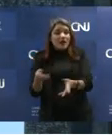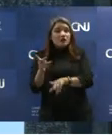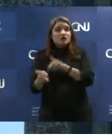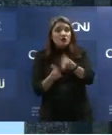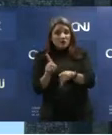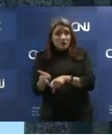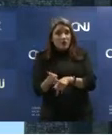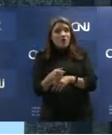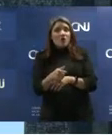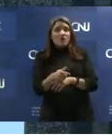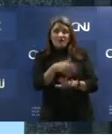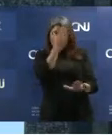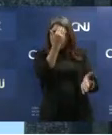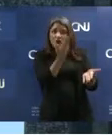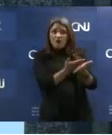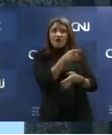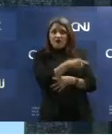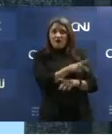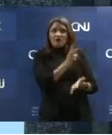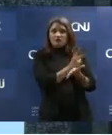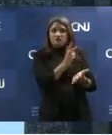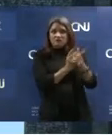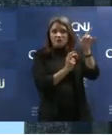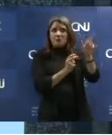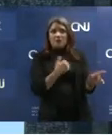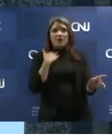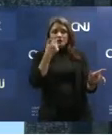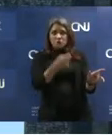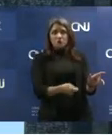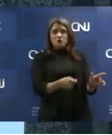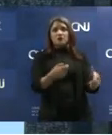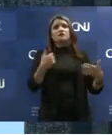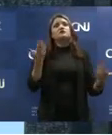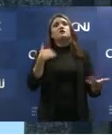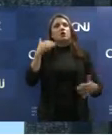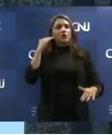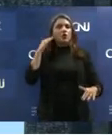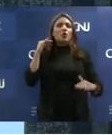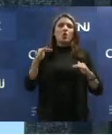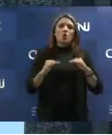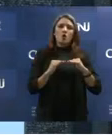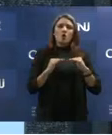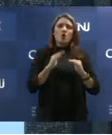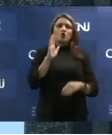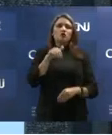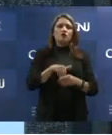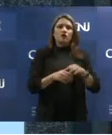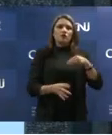Então eu vou acompanhar o voto do ministro Vieira de Mello pelo arquivamento